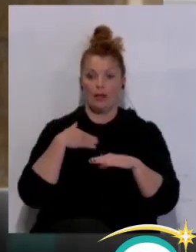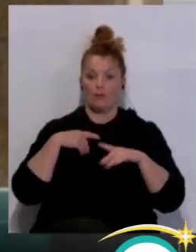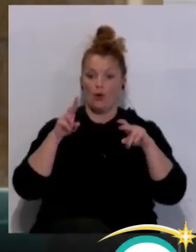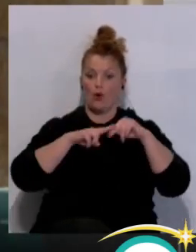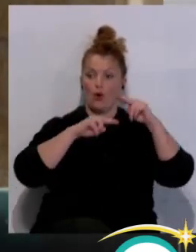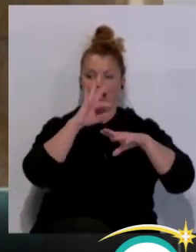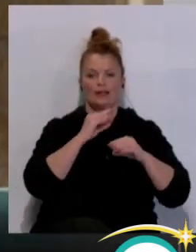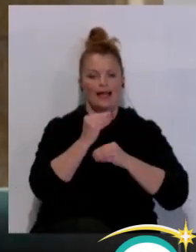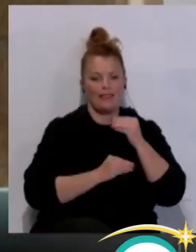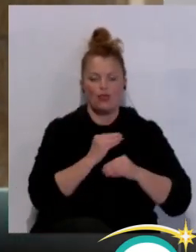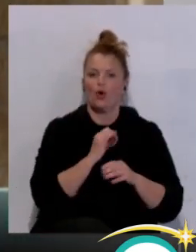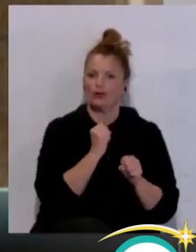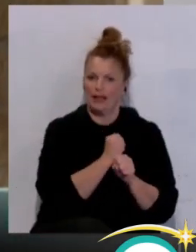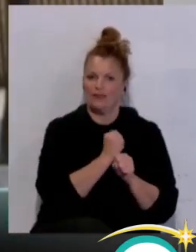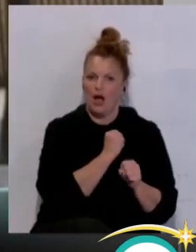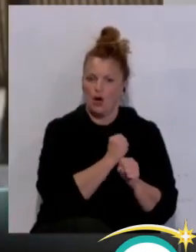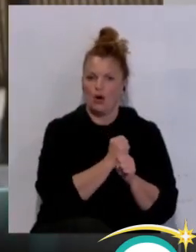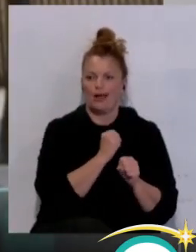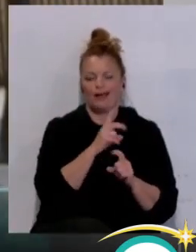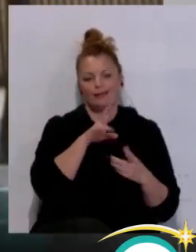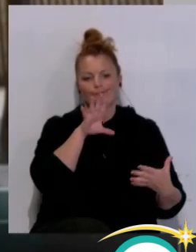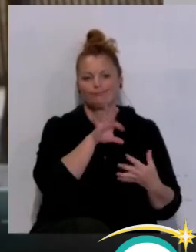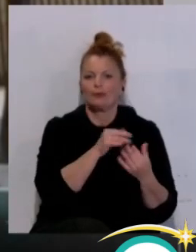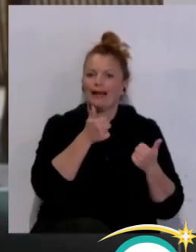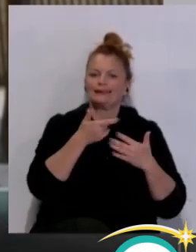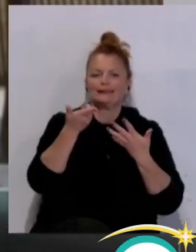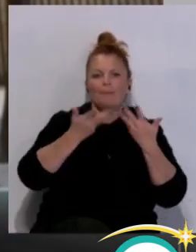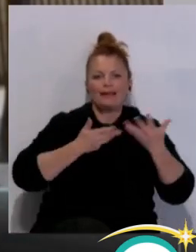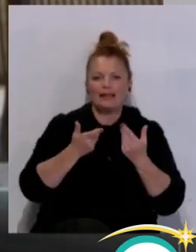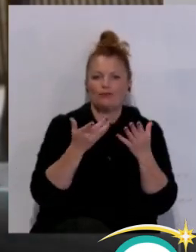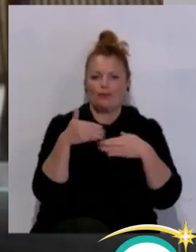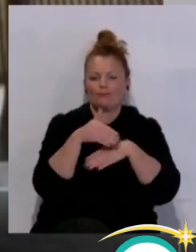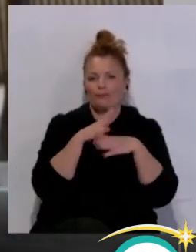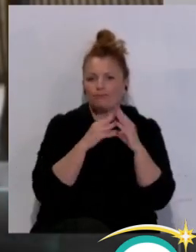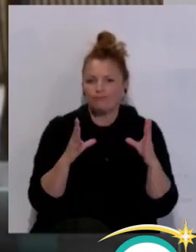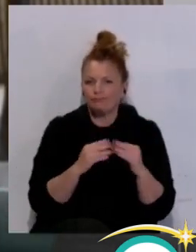realizando trabajos estos han sido más bien de carácter administrativo y bueno también hemos